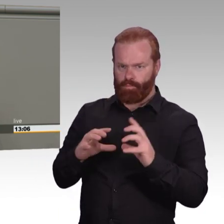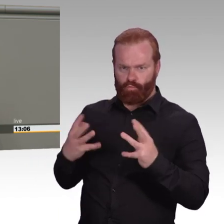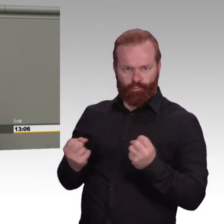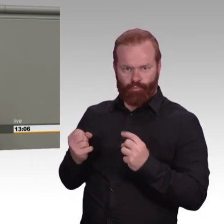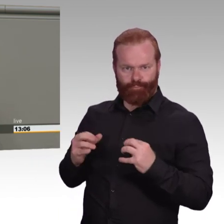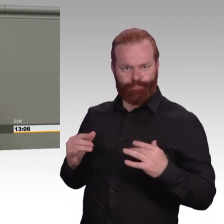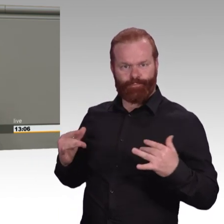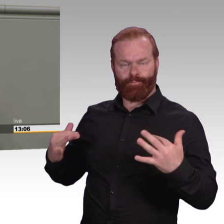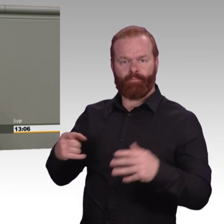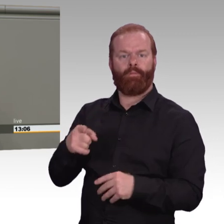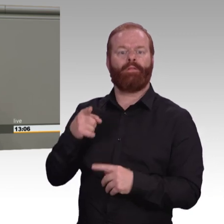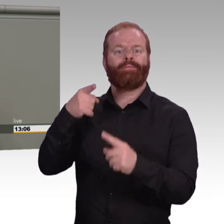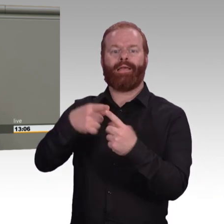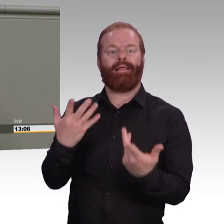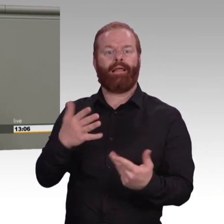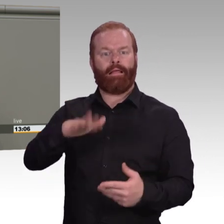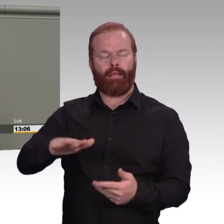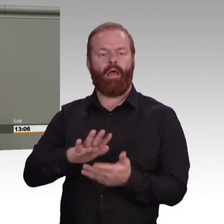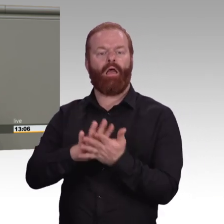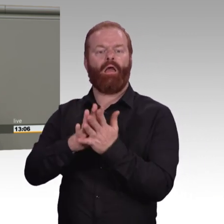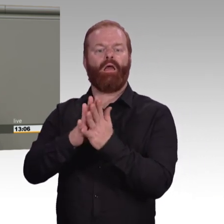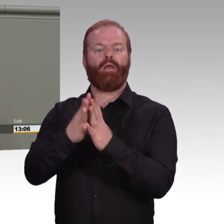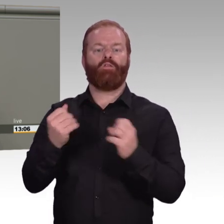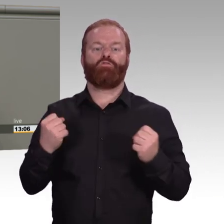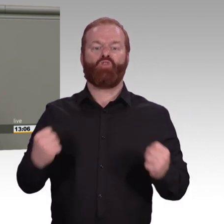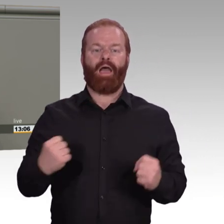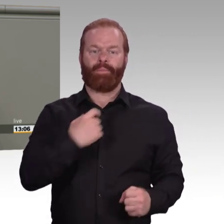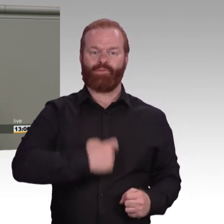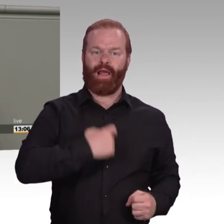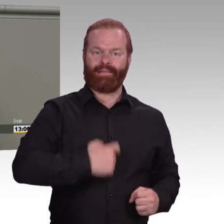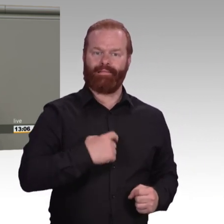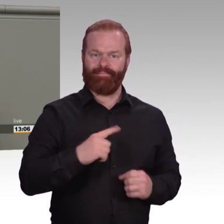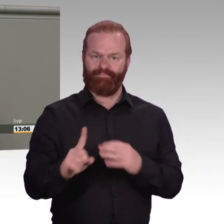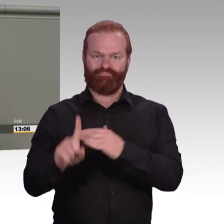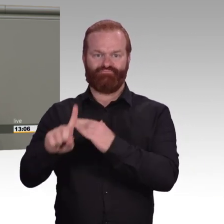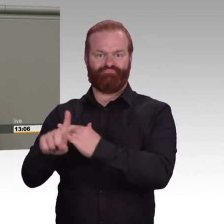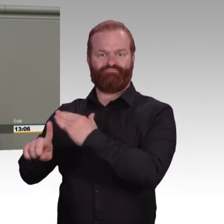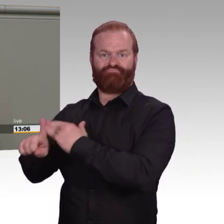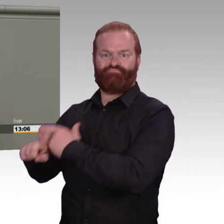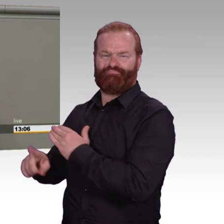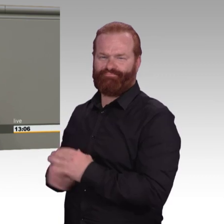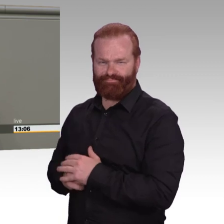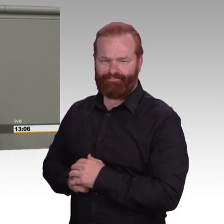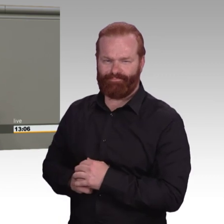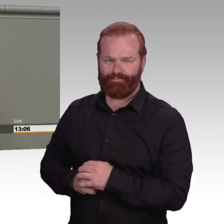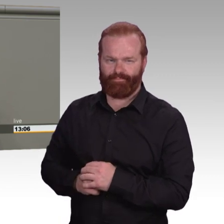Und deshalb habe ich immer von einer starken Formulierung im Grundgesetz gesprochen. Denn auf die Formulierung kommt es hier an.